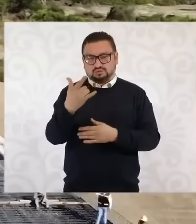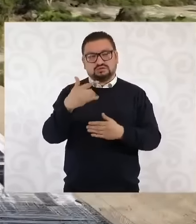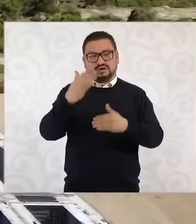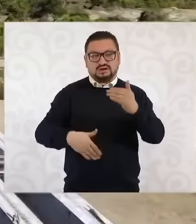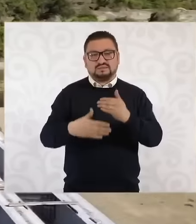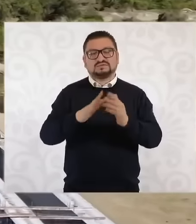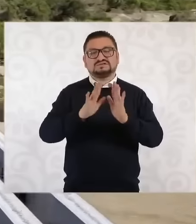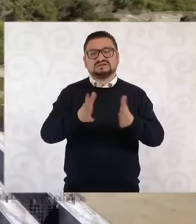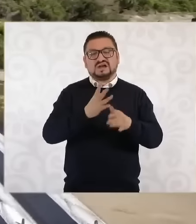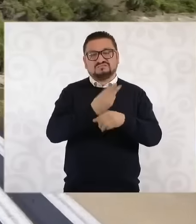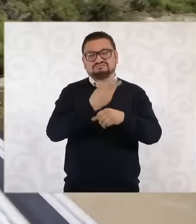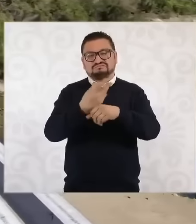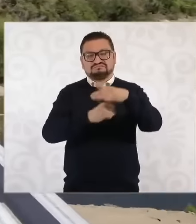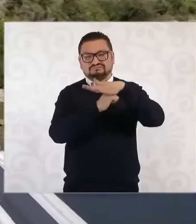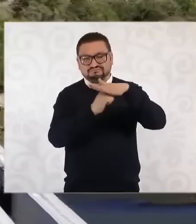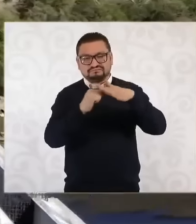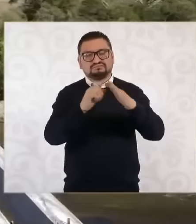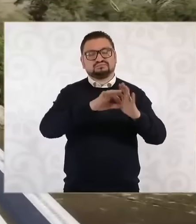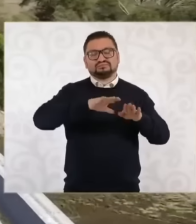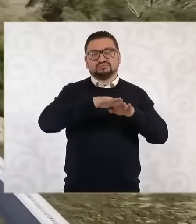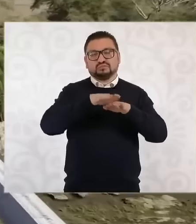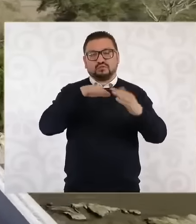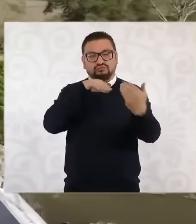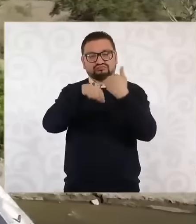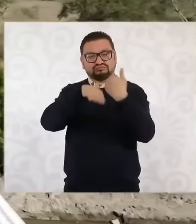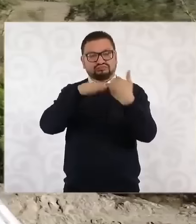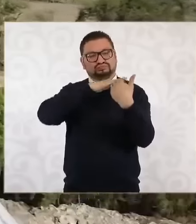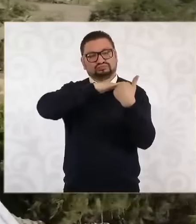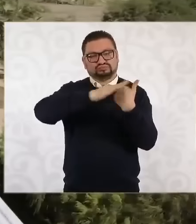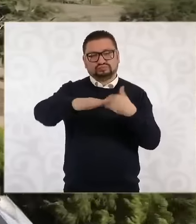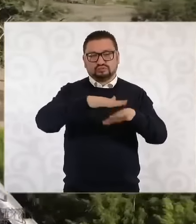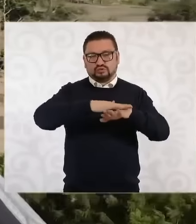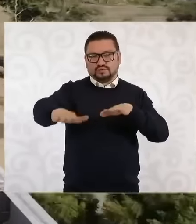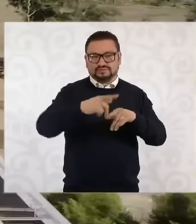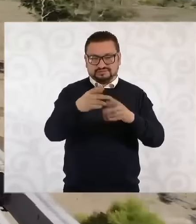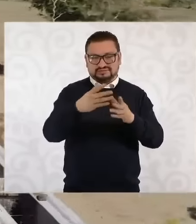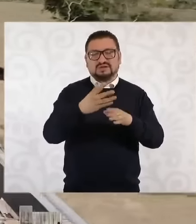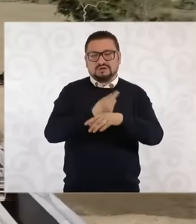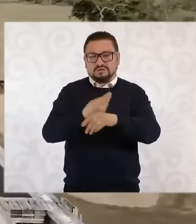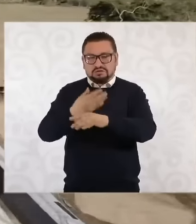todo montado, están en los últimos colados de losas y en la construcción de los terraplenes.